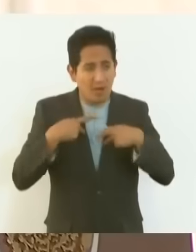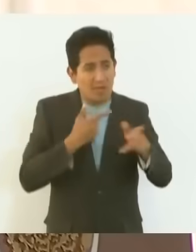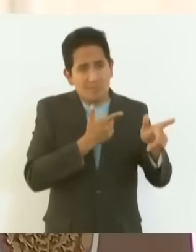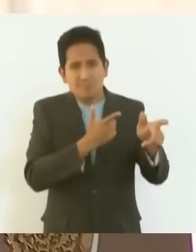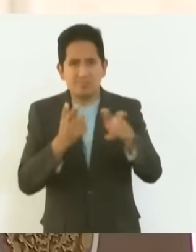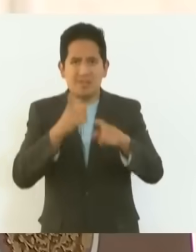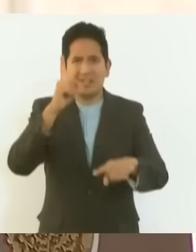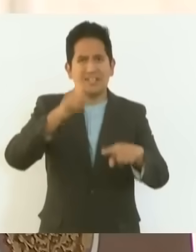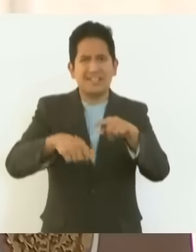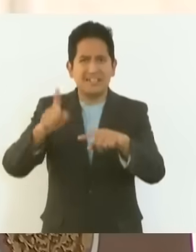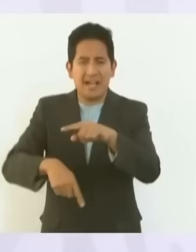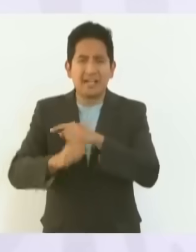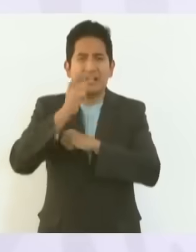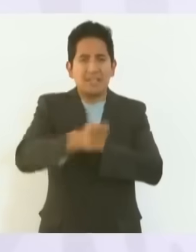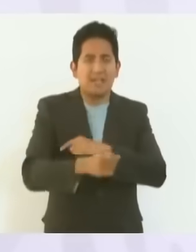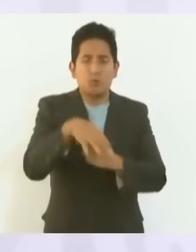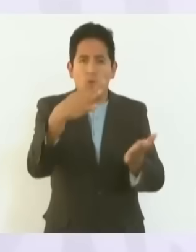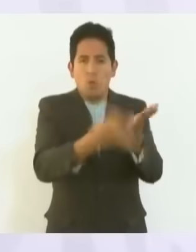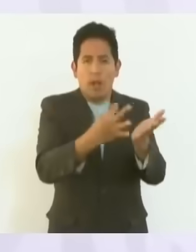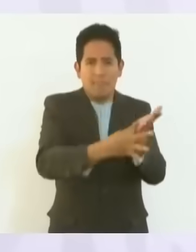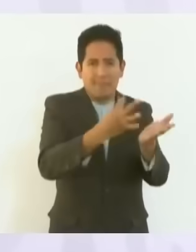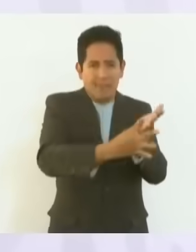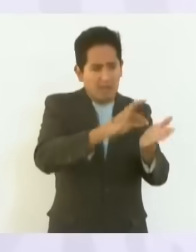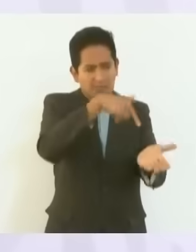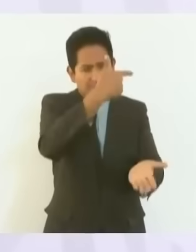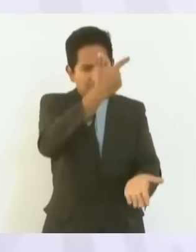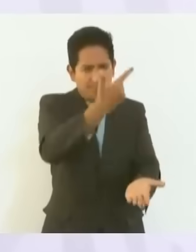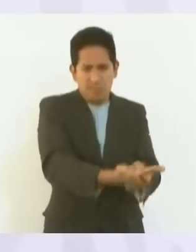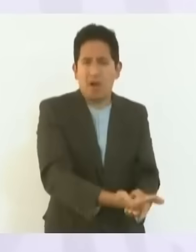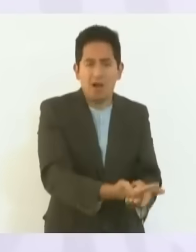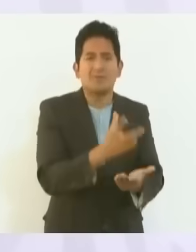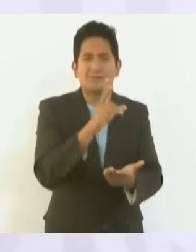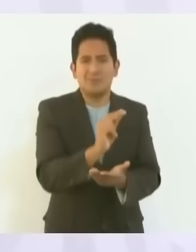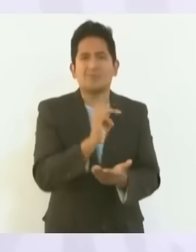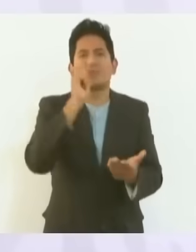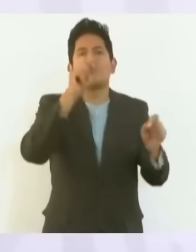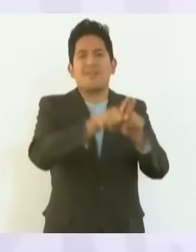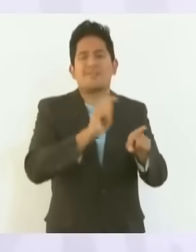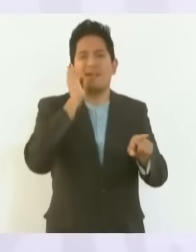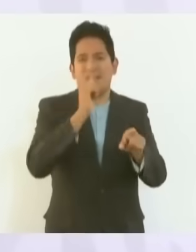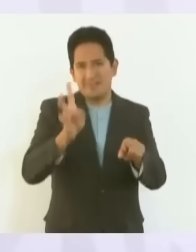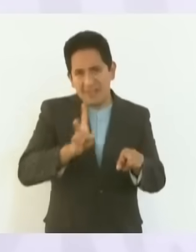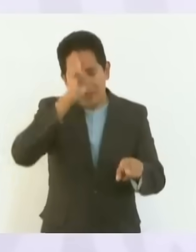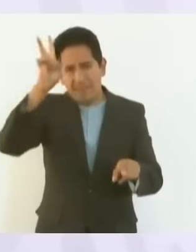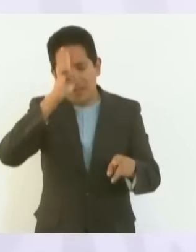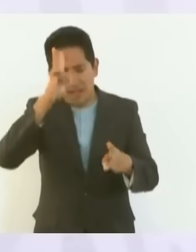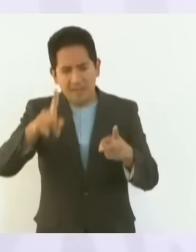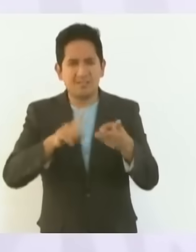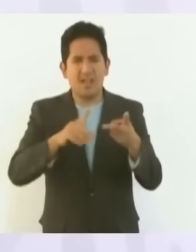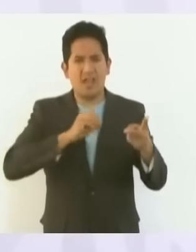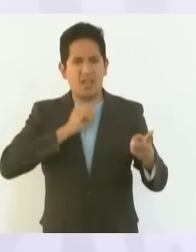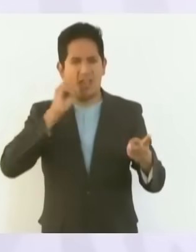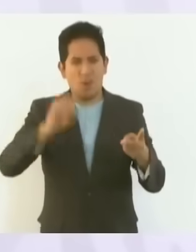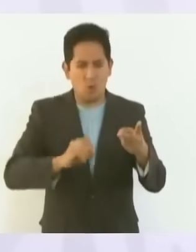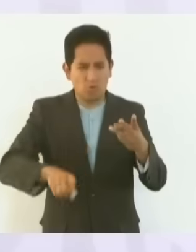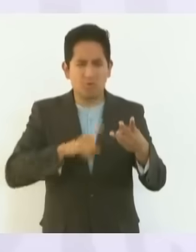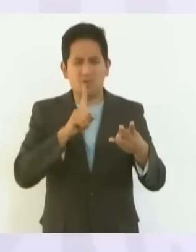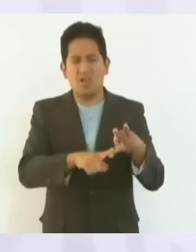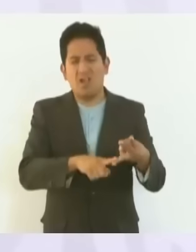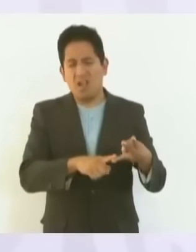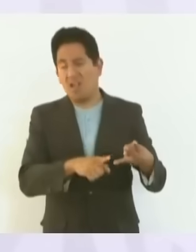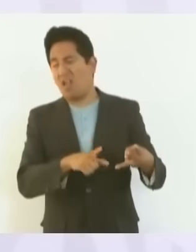el metal al suelo, es también soltar el odio, la venganza, la indiferencia. es mirar a la otra,